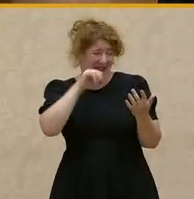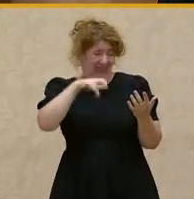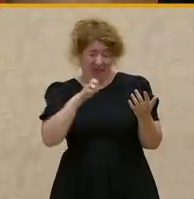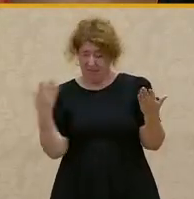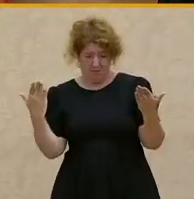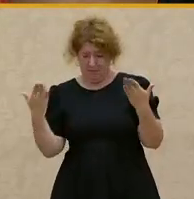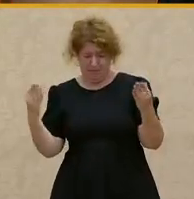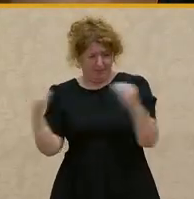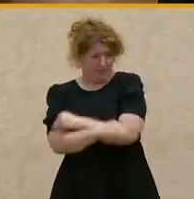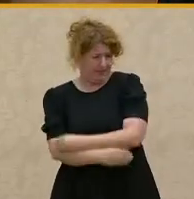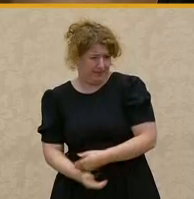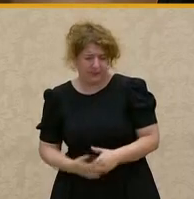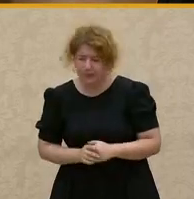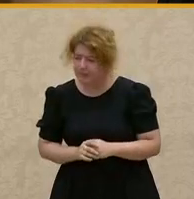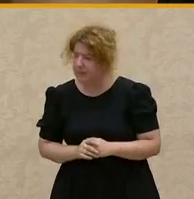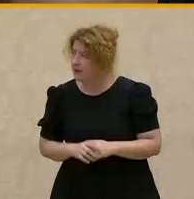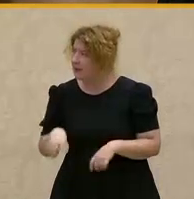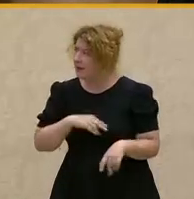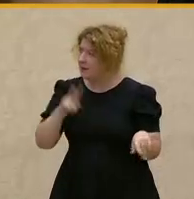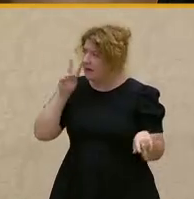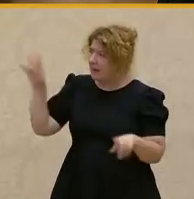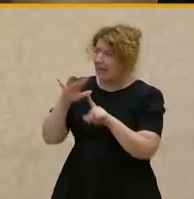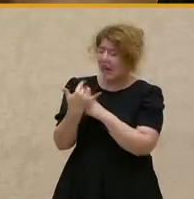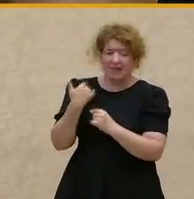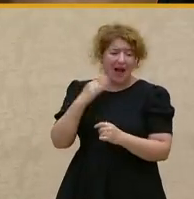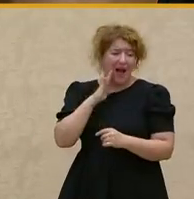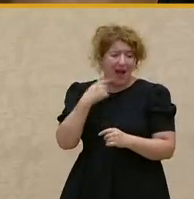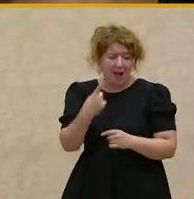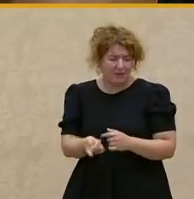transparencia la clasificación de los casos que he descrito anteriormente, lo de casos extremos,